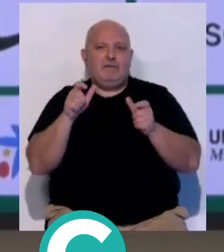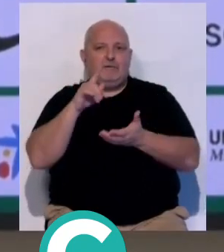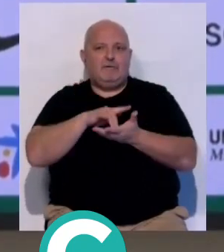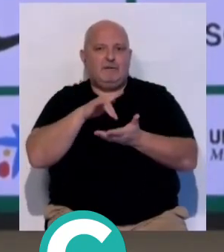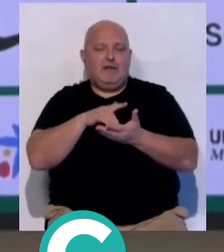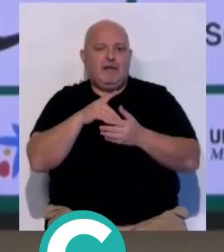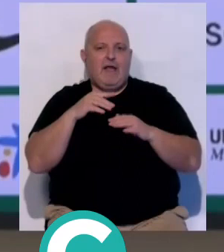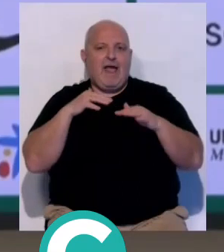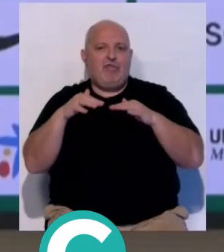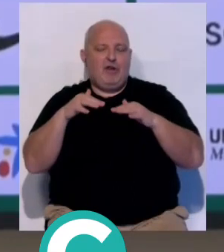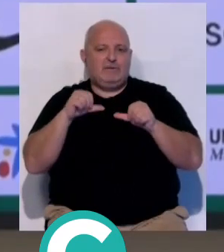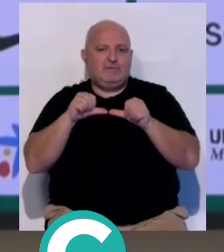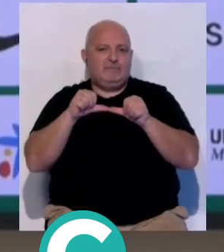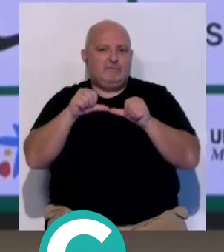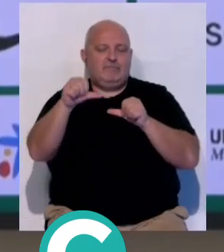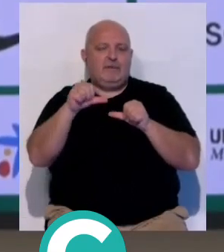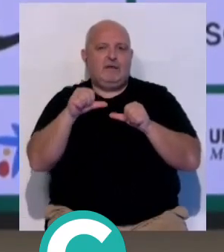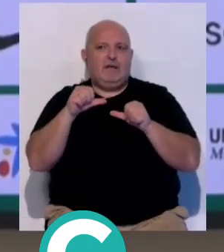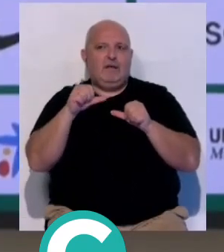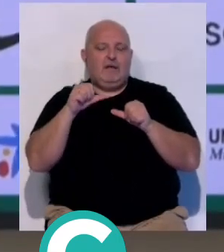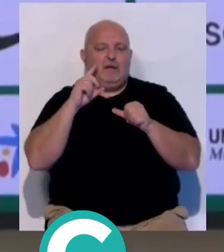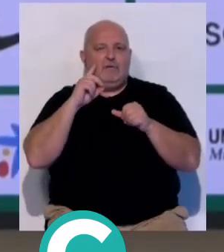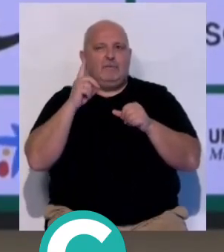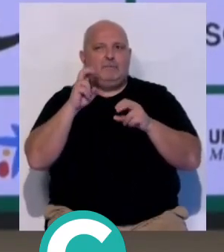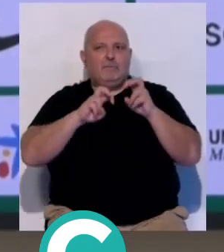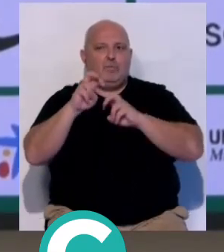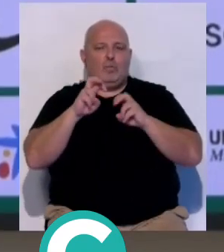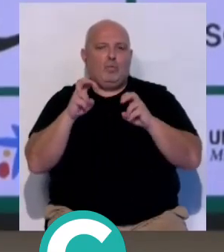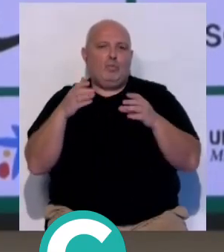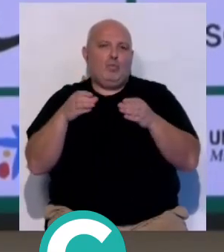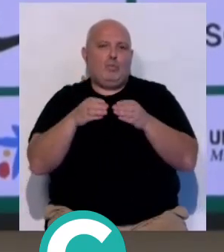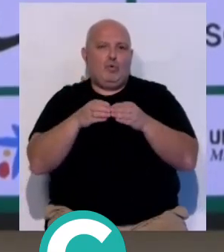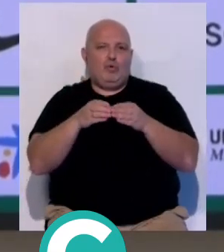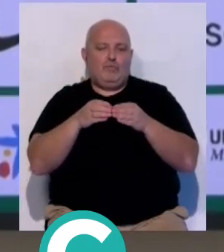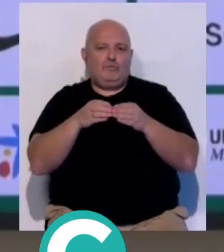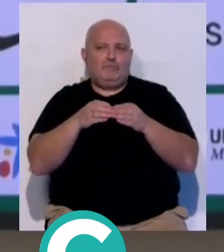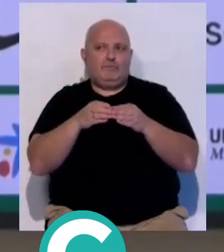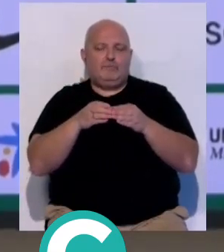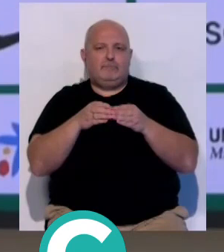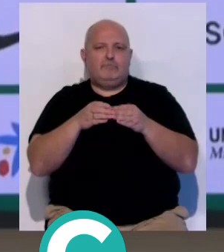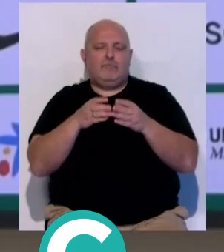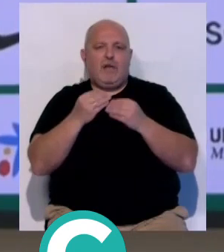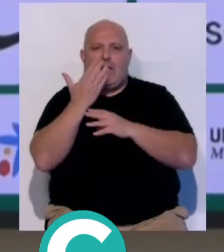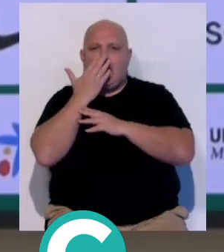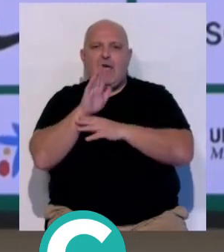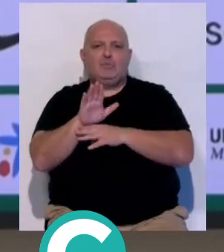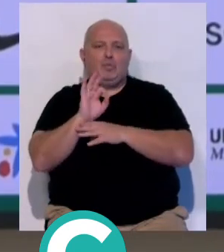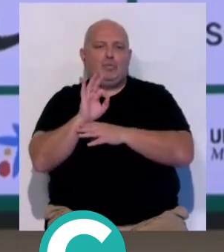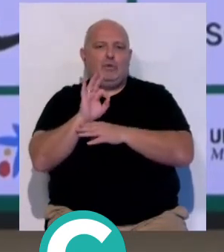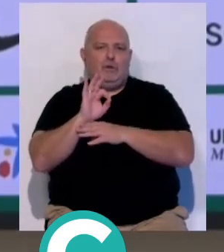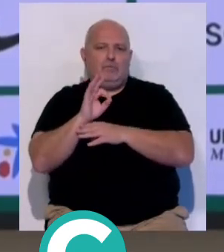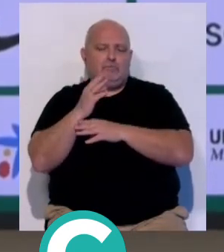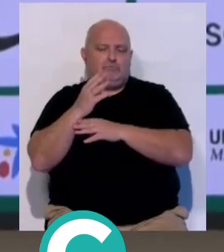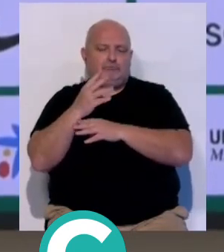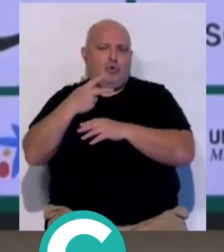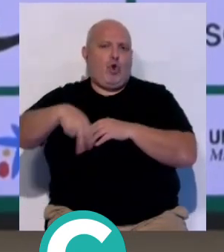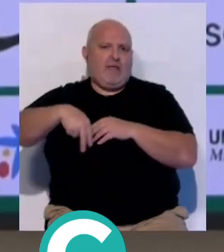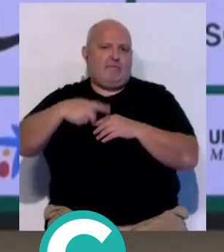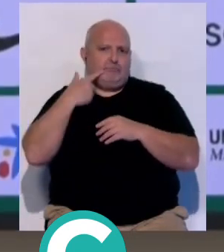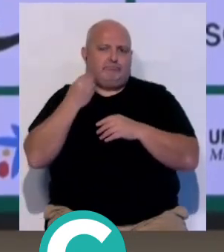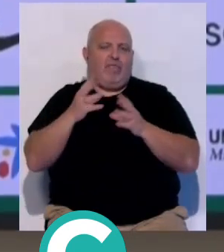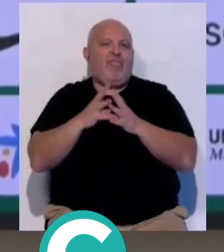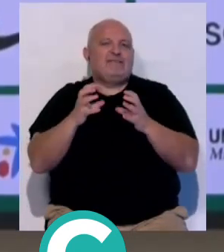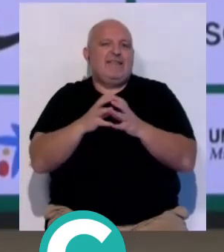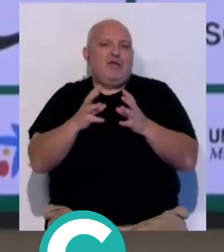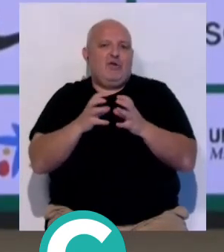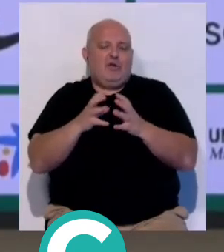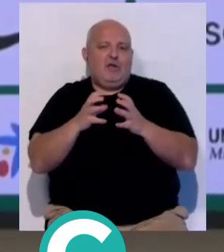las acciones y hemos encontrado un grupo con una actitud notable con deseo de absorber al máximo